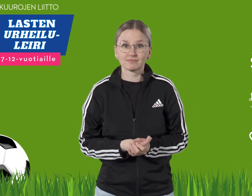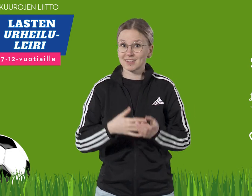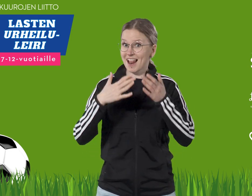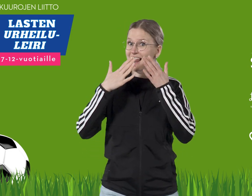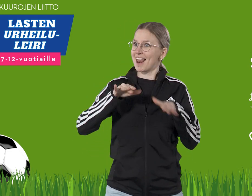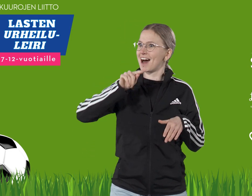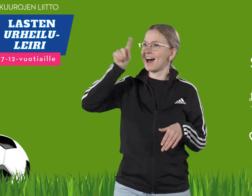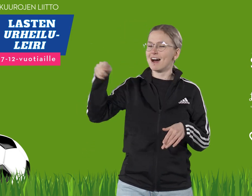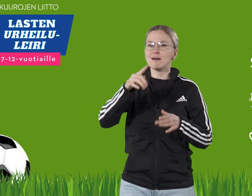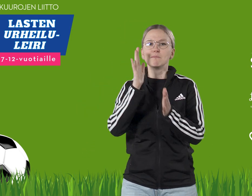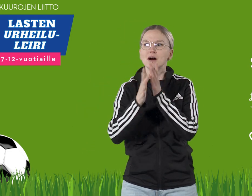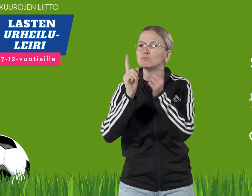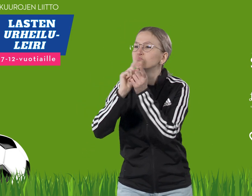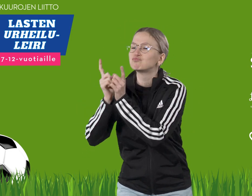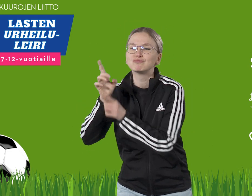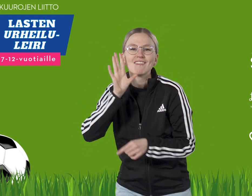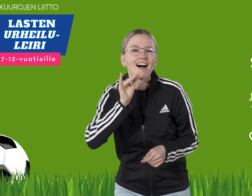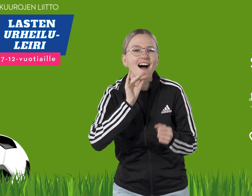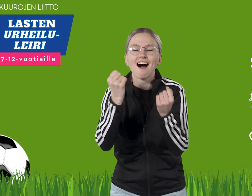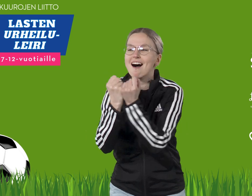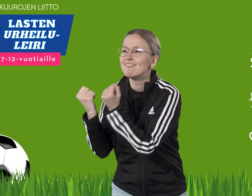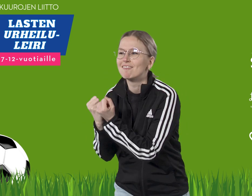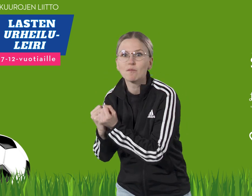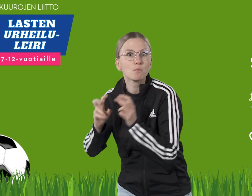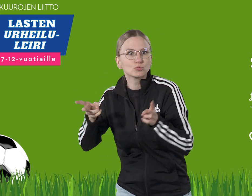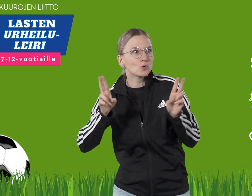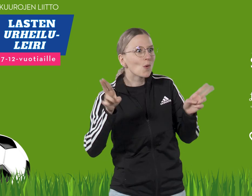Leirillä pääset tapaamaan vanhoja kavereita ja tutustut myös uusiin, -